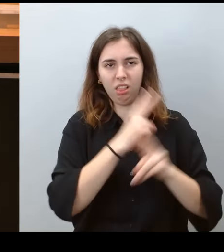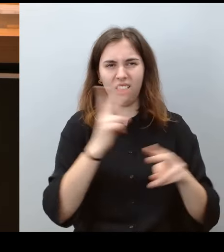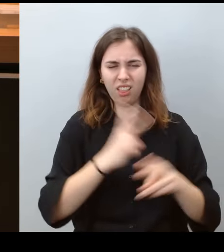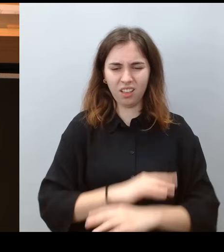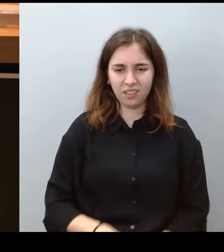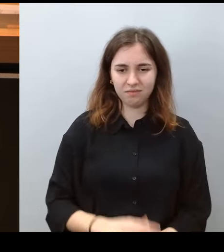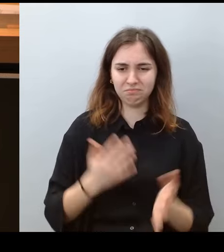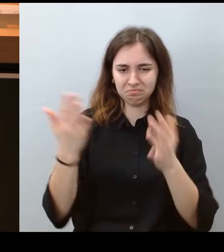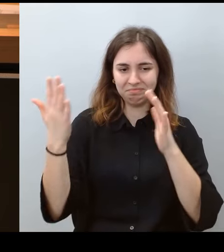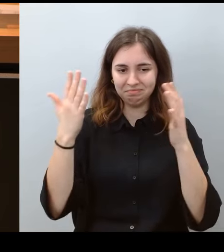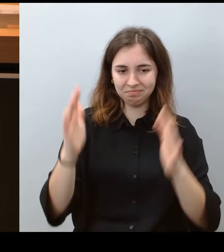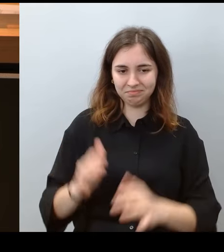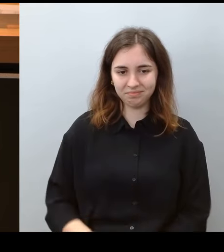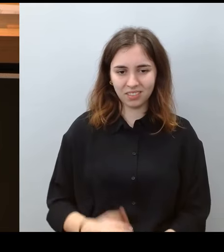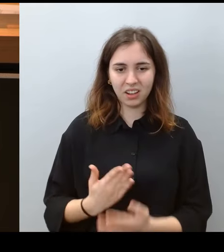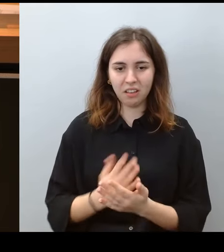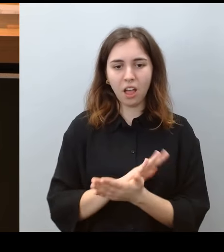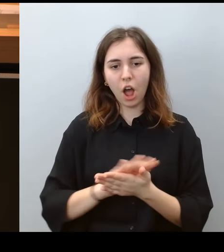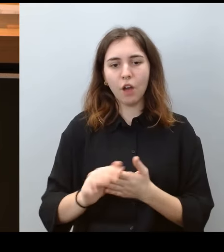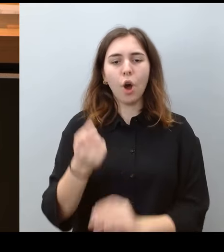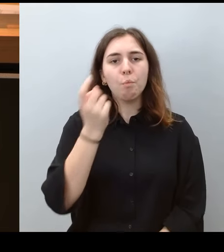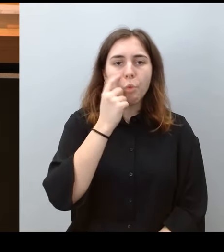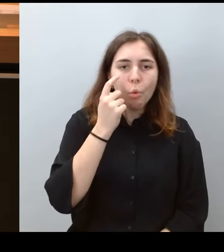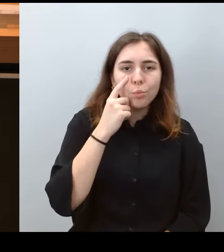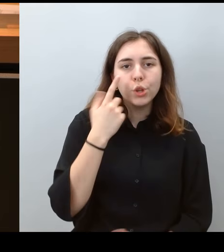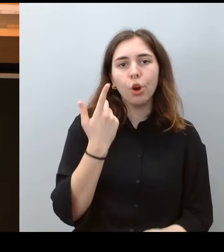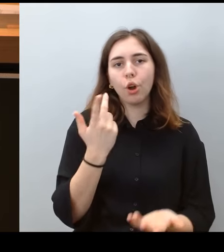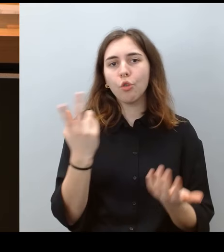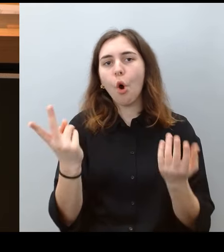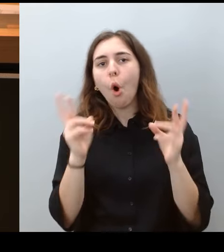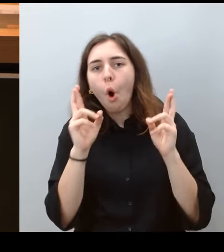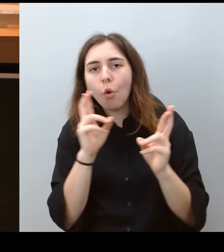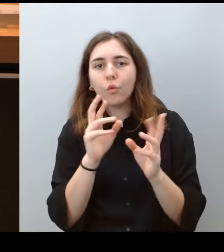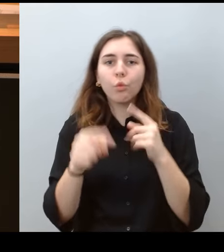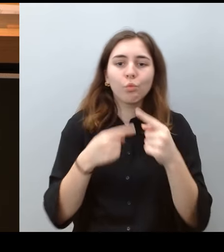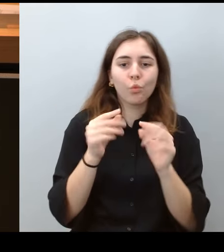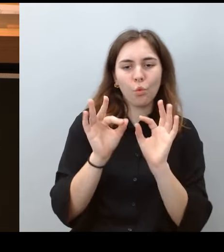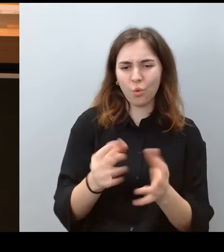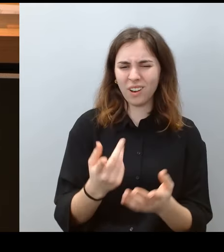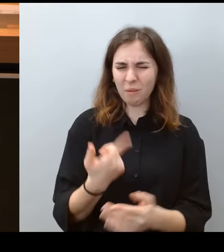Vielleicht und hoffentlich geht es ja gut. Es geht doch hier um Menschen. Hier kommt es darauf an, mit